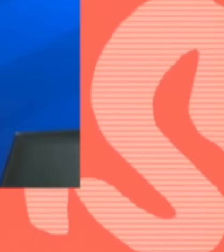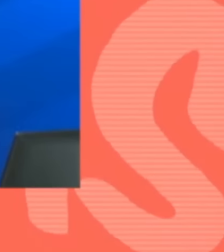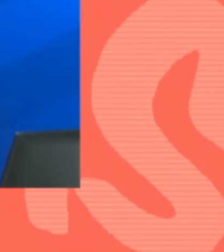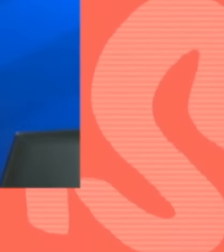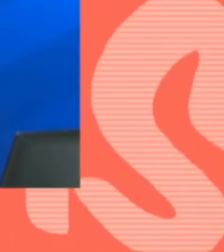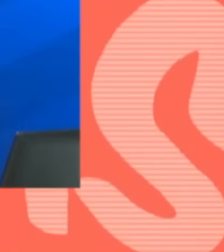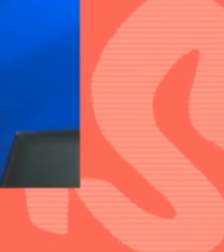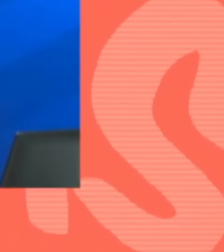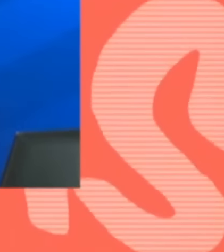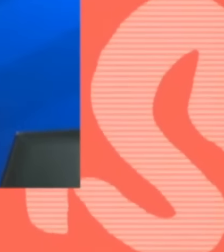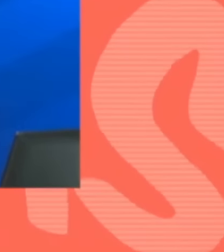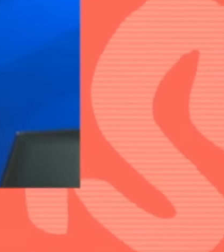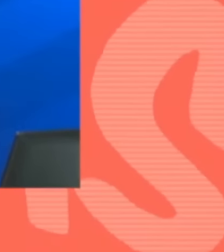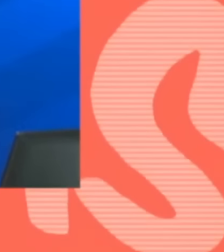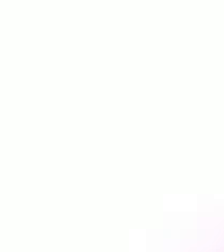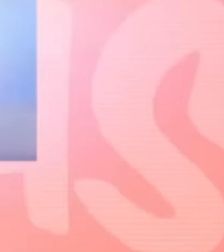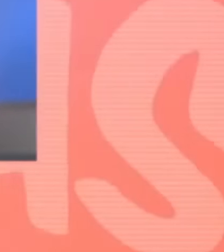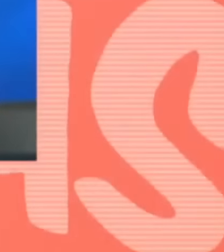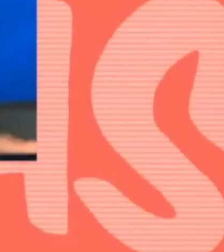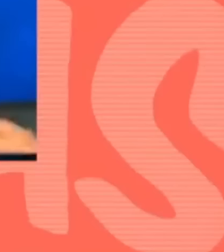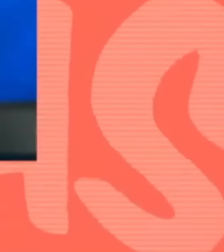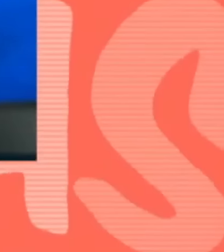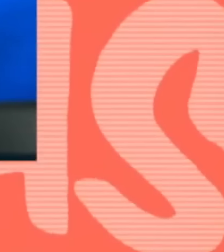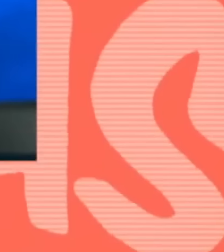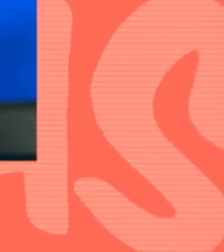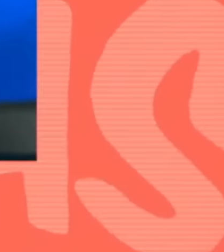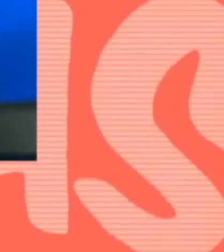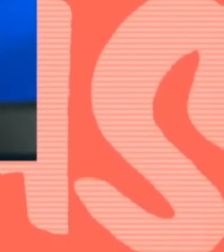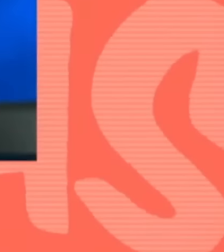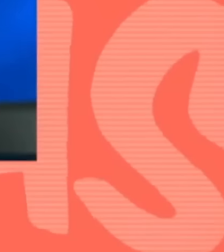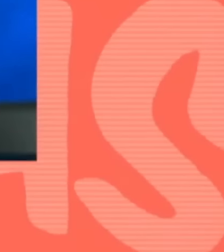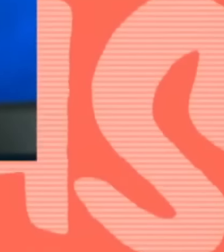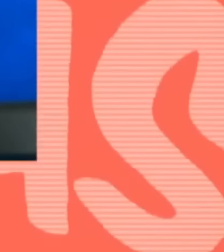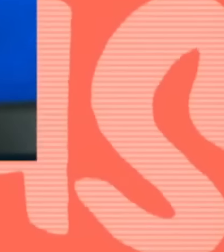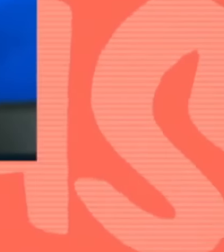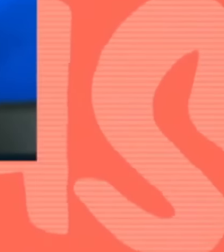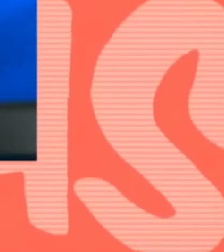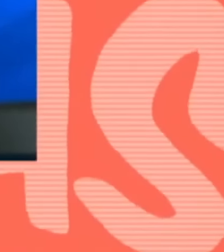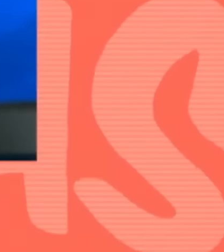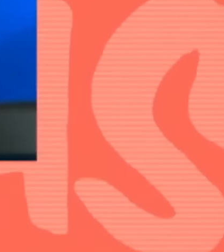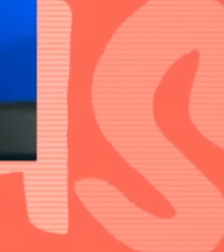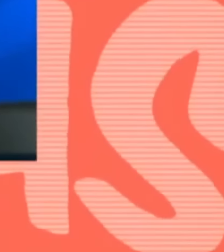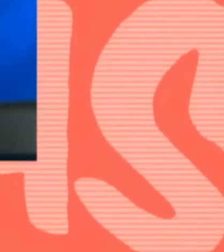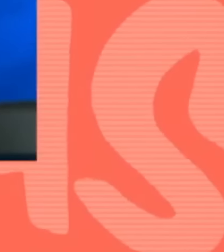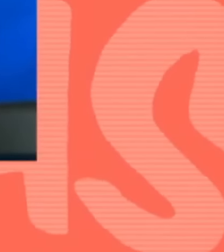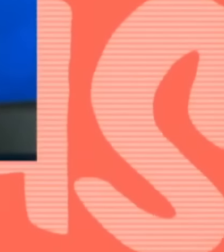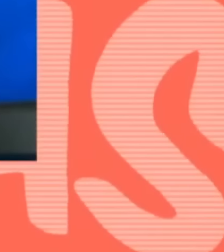luego de la detención de Nemesio N. Quemaron camiones, quemaron oxos. Tú escribes hoy de